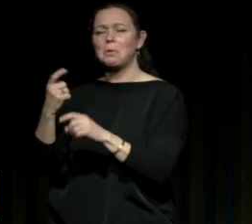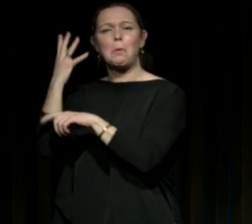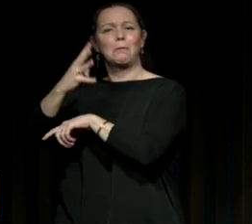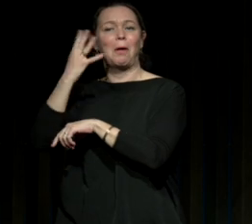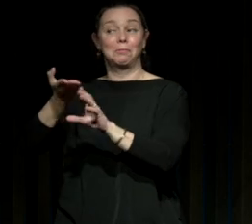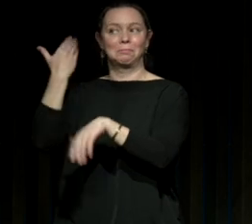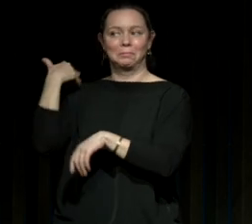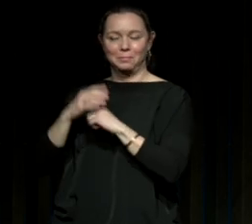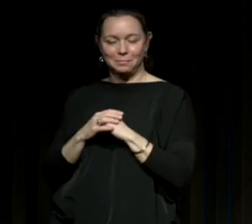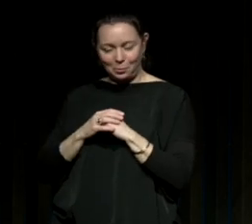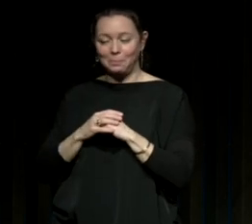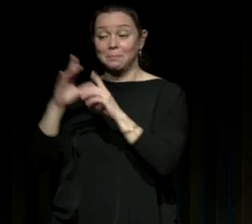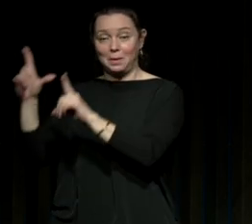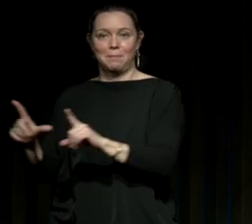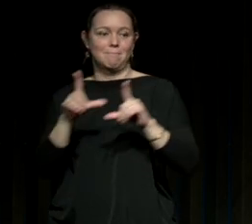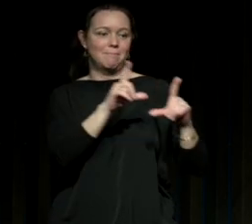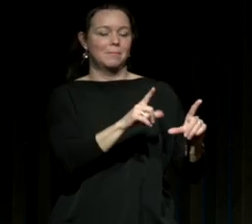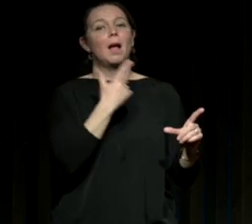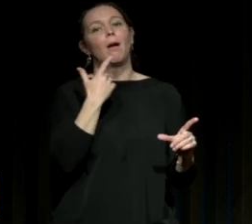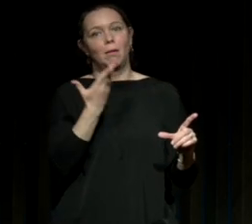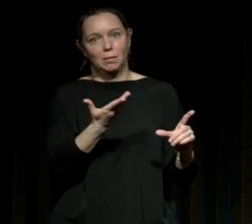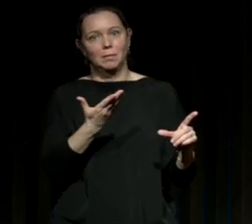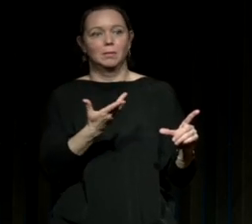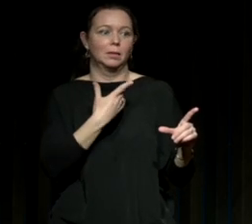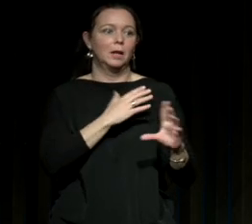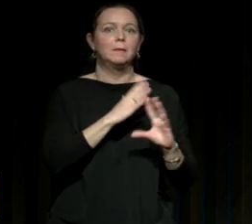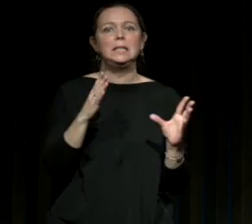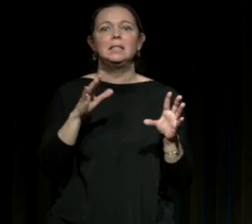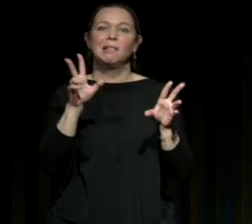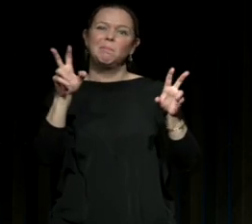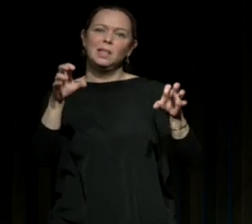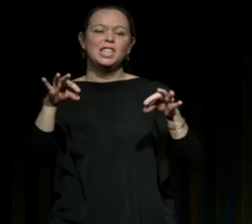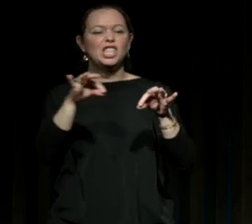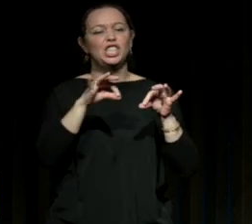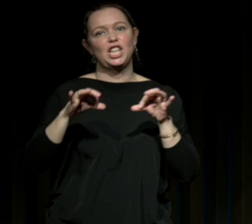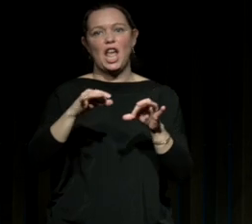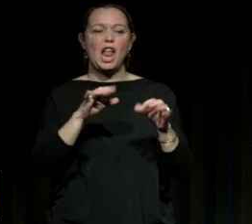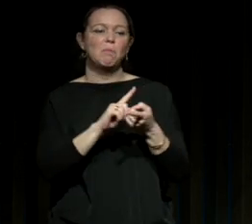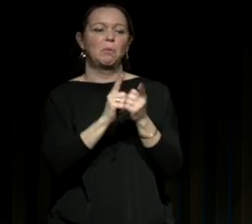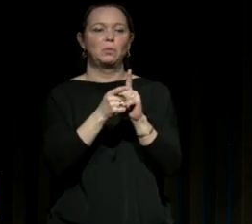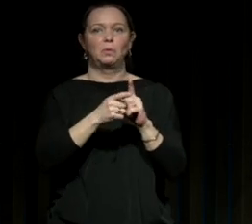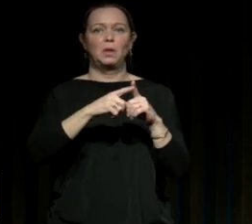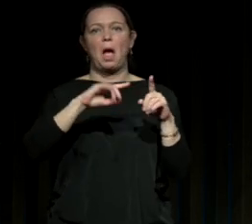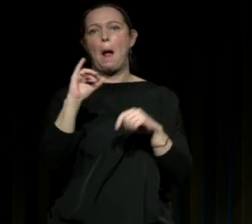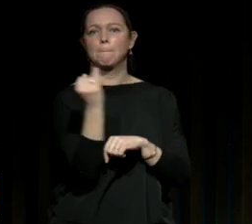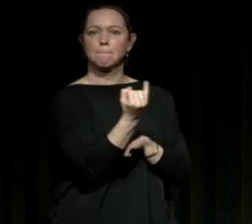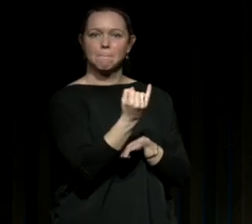un petit peu évolué on en est plus haut c'est la mélisse man clark un espèce de cahier des